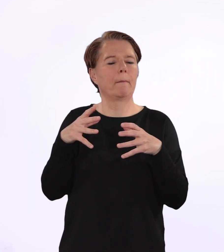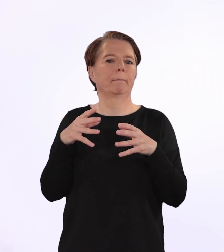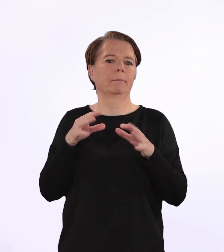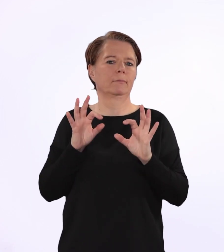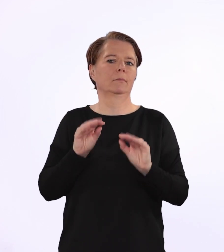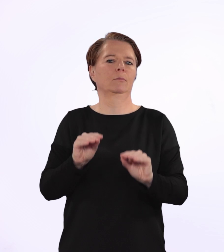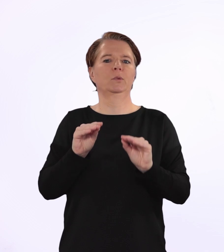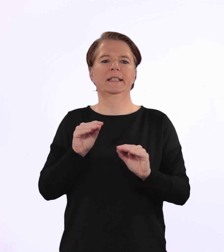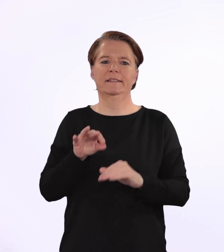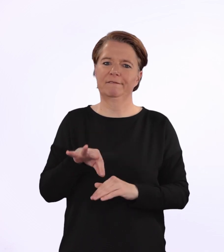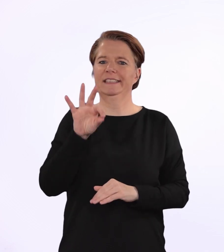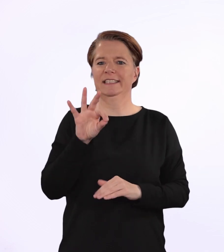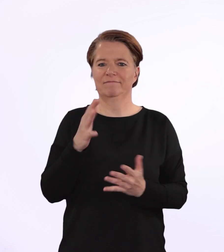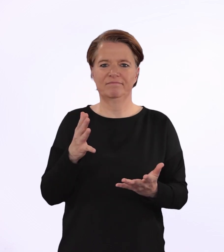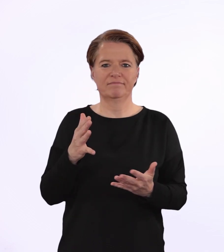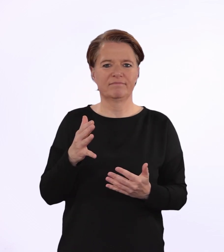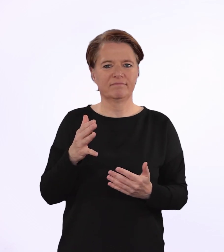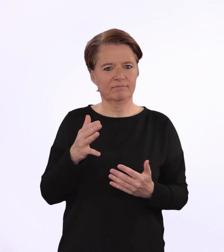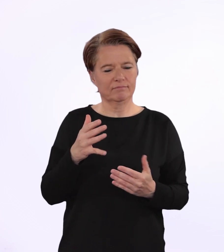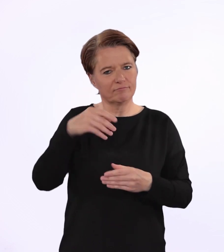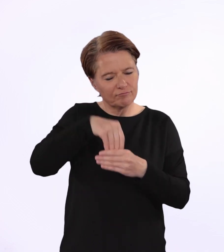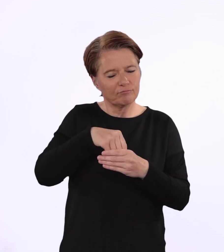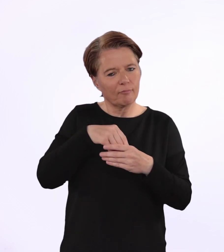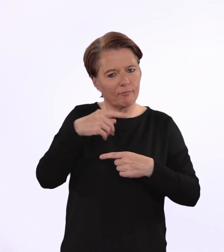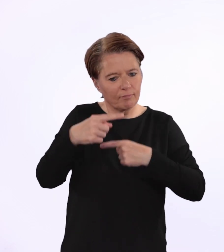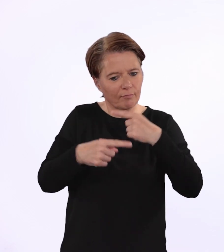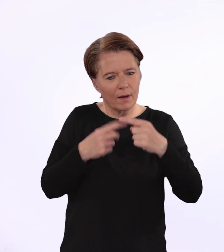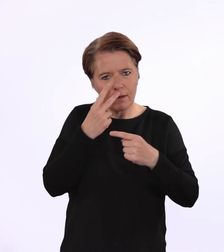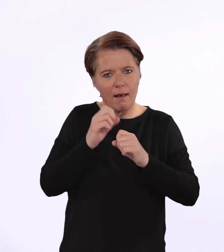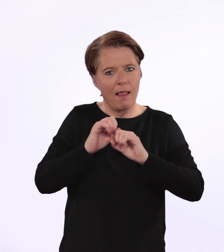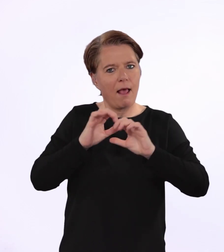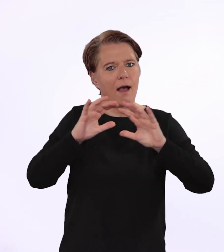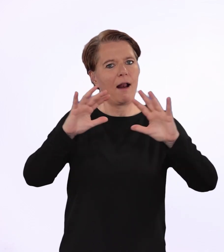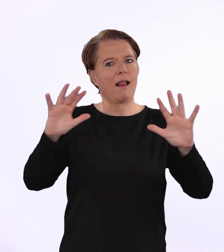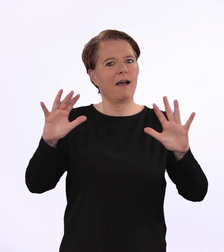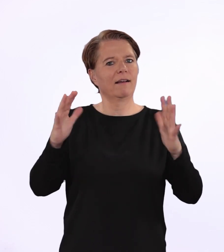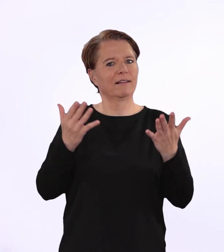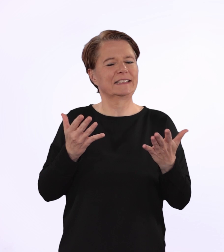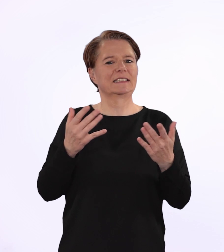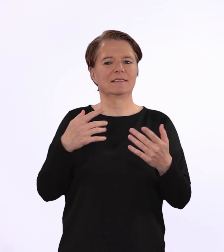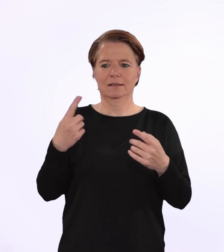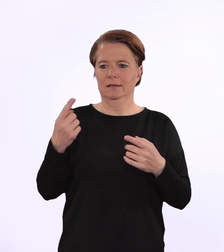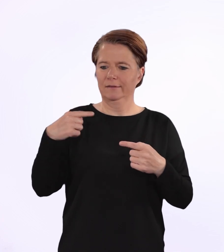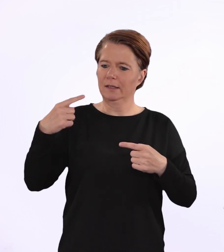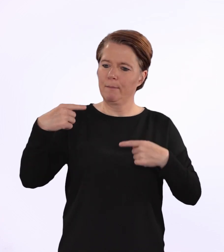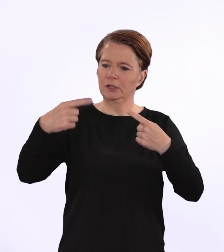Und das wird auch ein sehr transparenter Moment im Stück sein, dass wir diesen Prozess, den wir miteinander erleben,